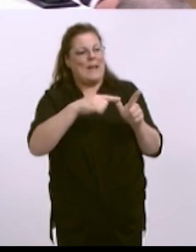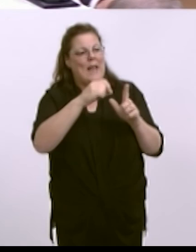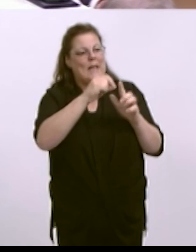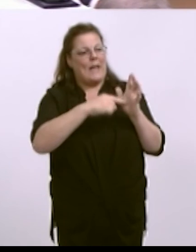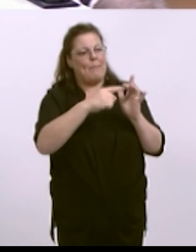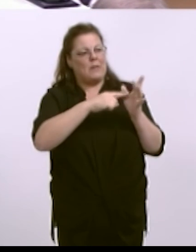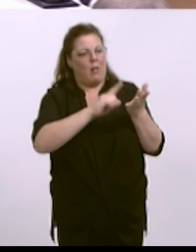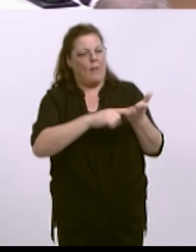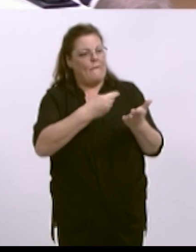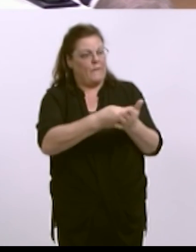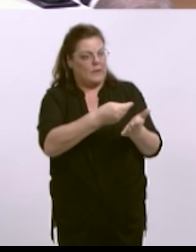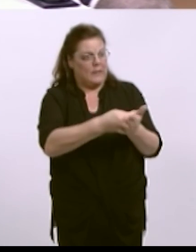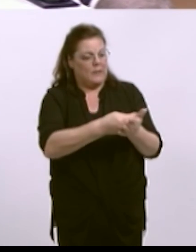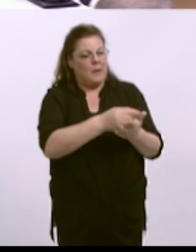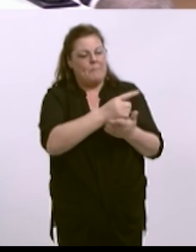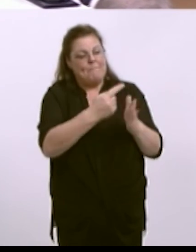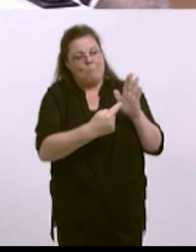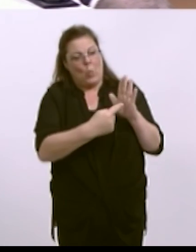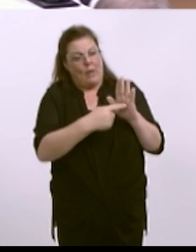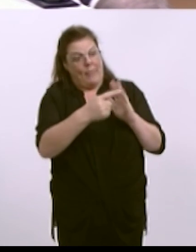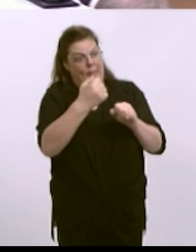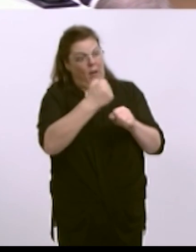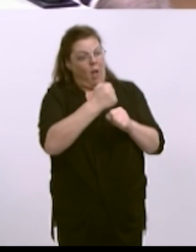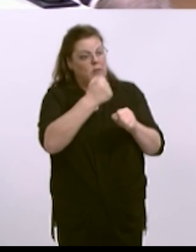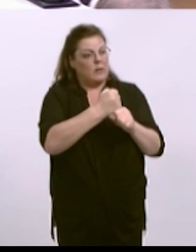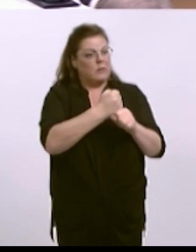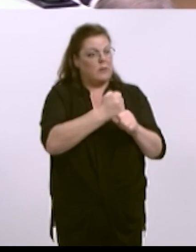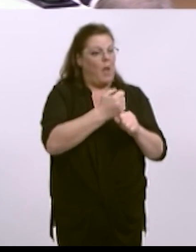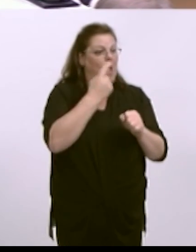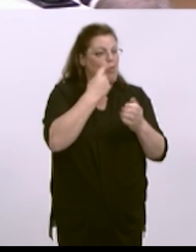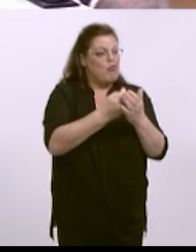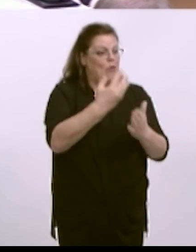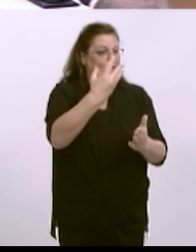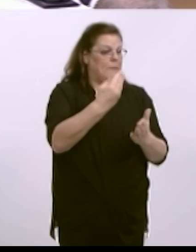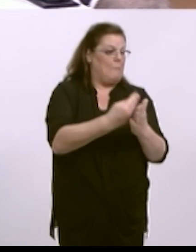arian mewn ffordd fasnachol. Mae hynny wedi bod yn broblem ers iír ardd gael ei hagor,